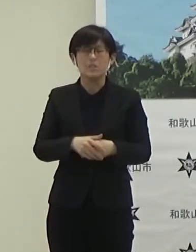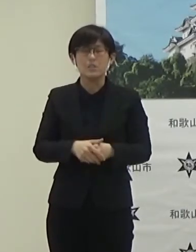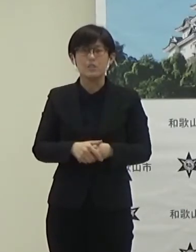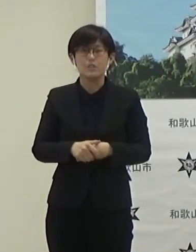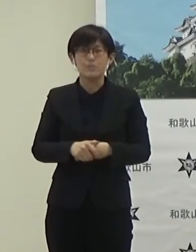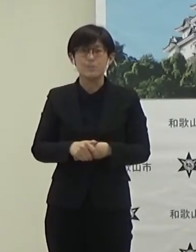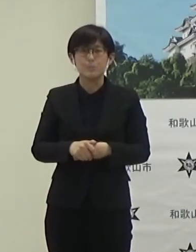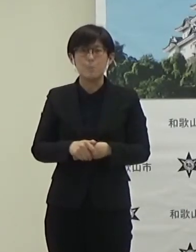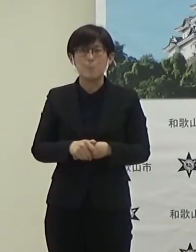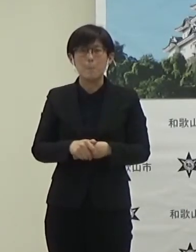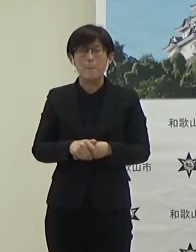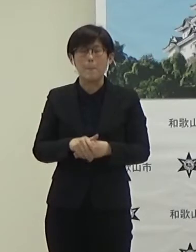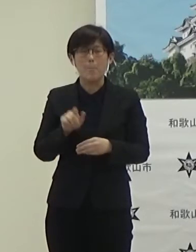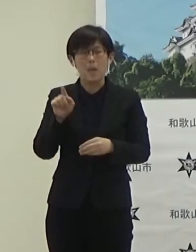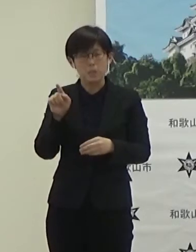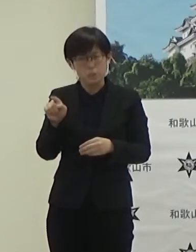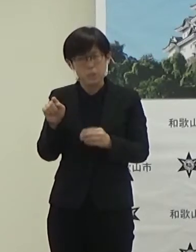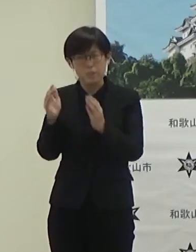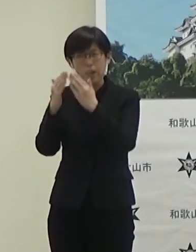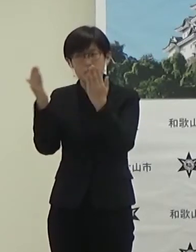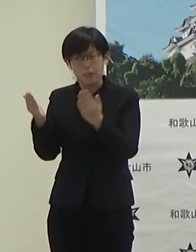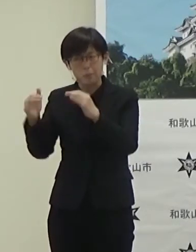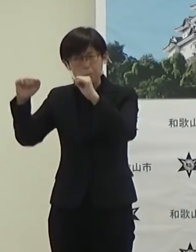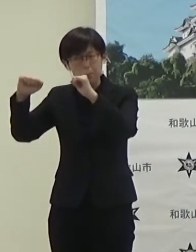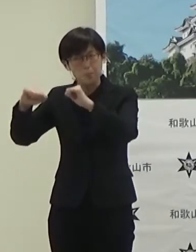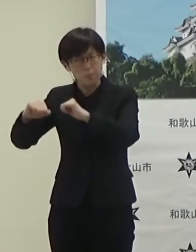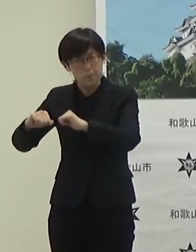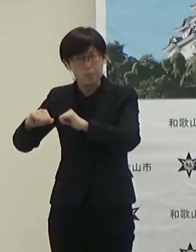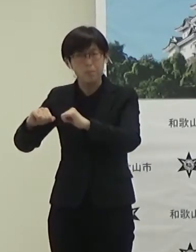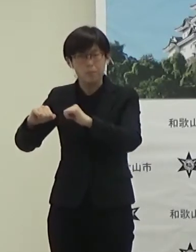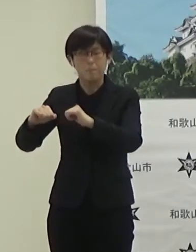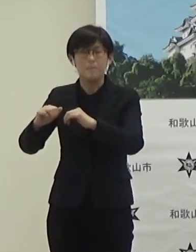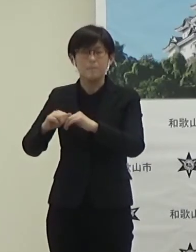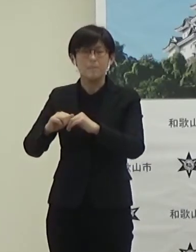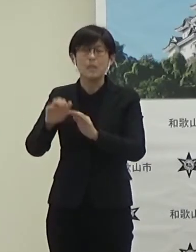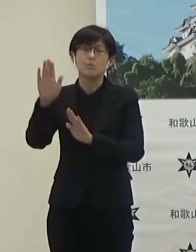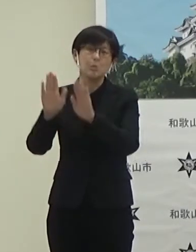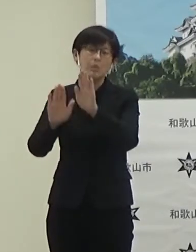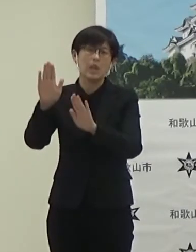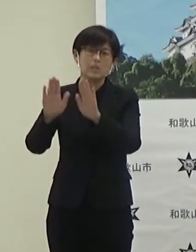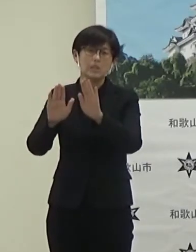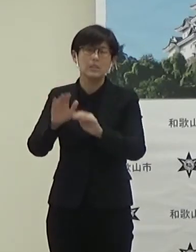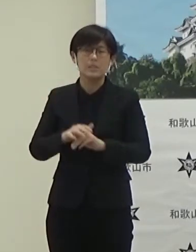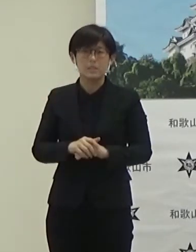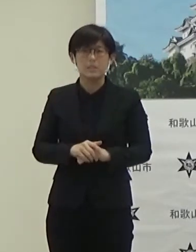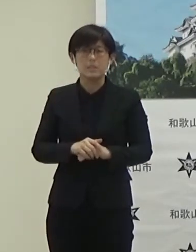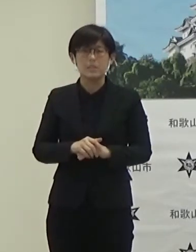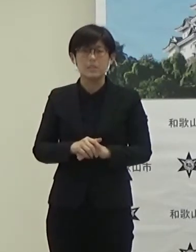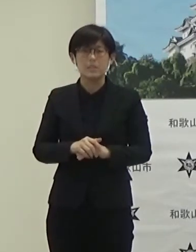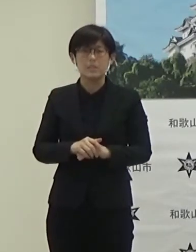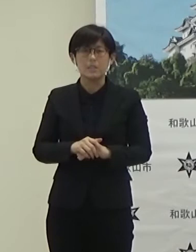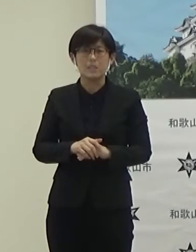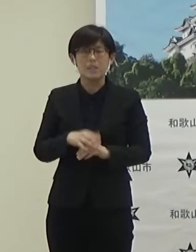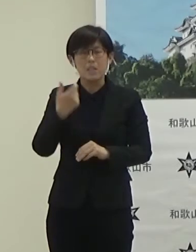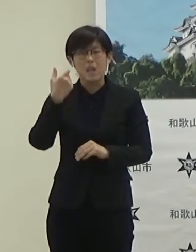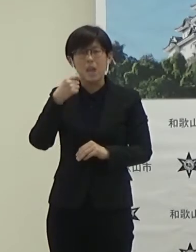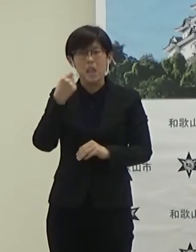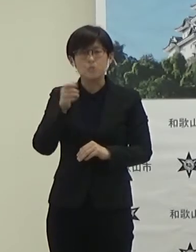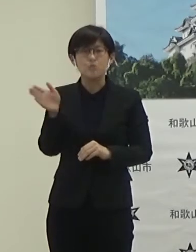でほぼ了解いただいて、正式には次の 委員会を経て夏ごろ正式に決まる予定に